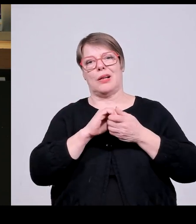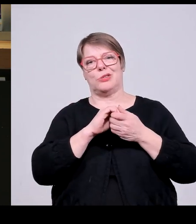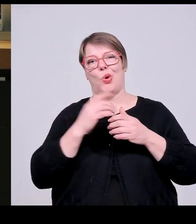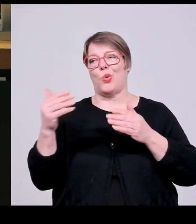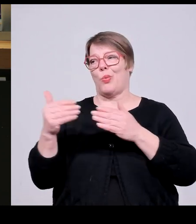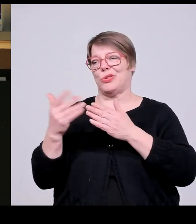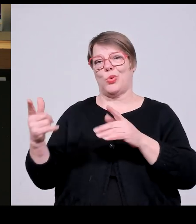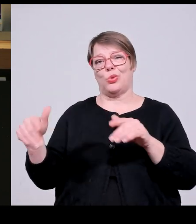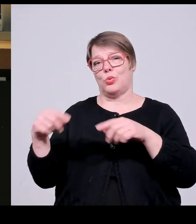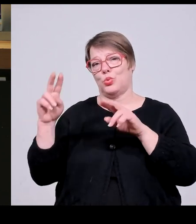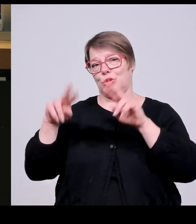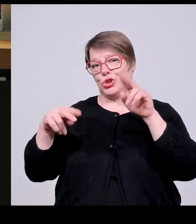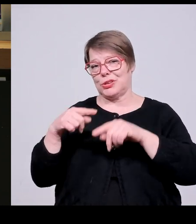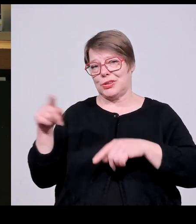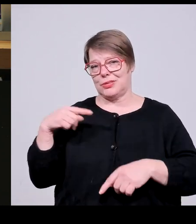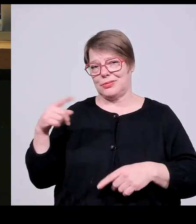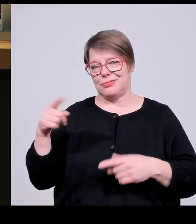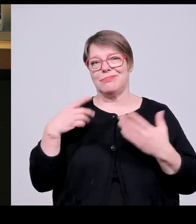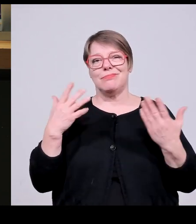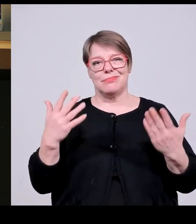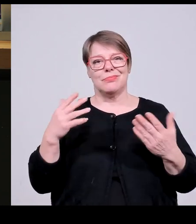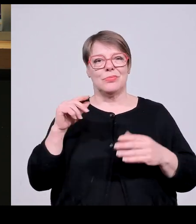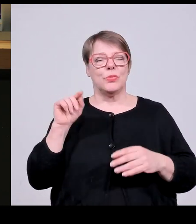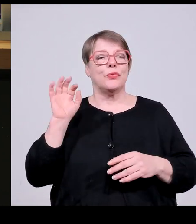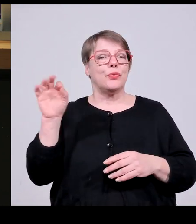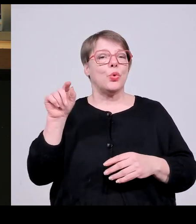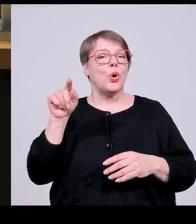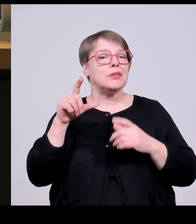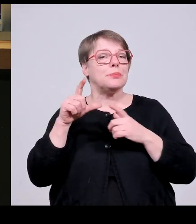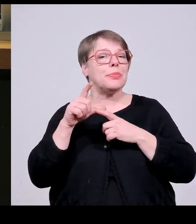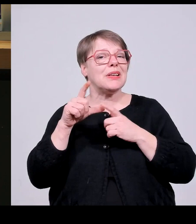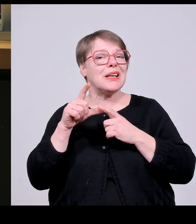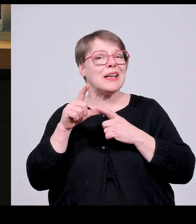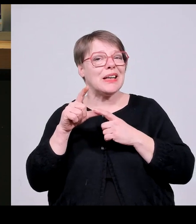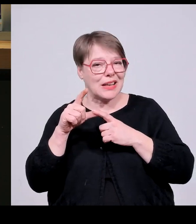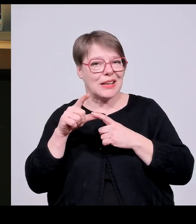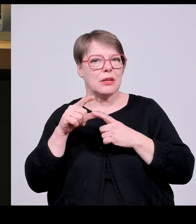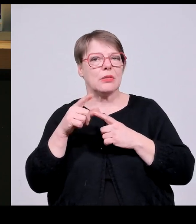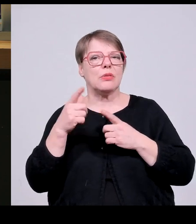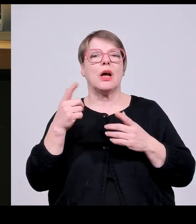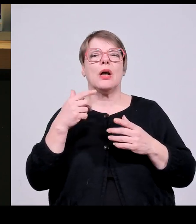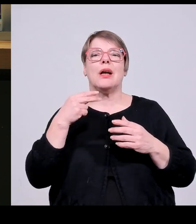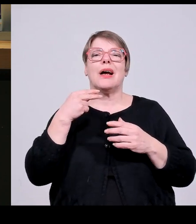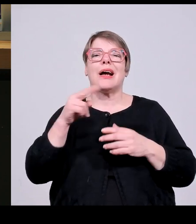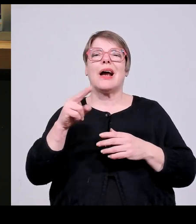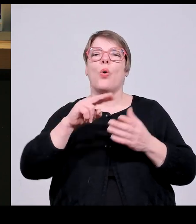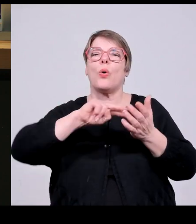Deshalb können wir uns auch vorstellen, zunächst eine Unternehmensbeteiligung des Landes Berlins für mindestens einer Mehrheit